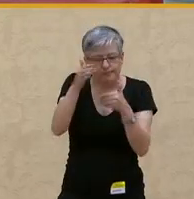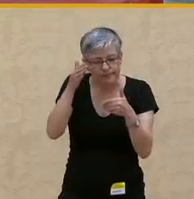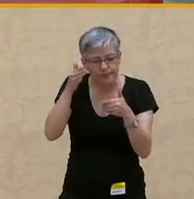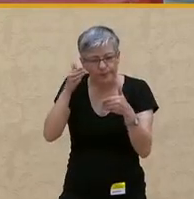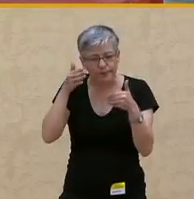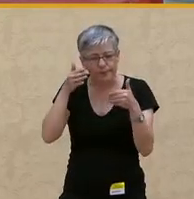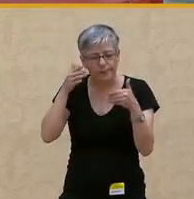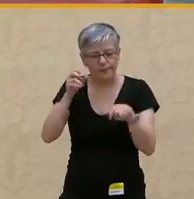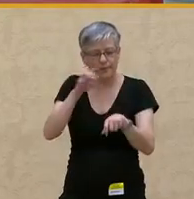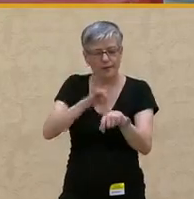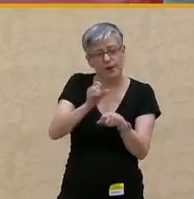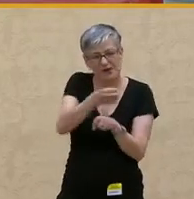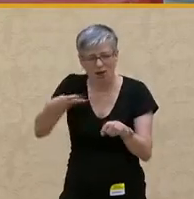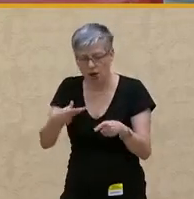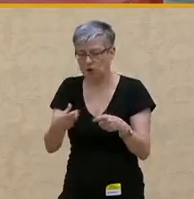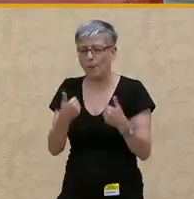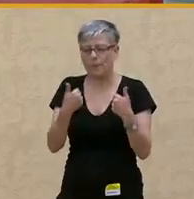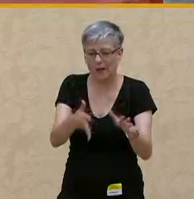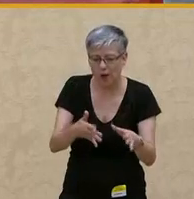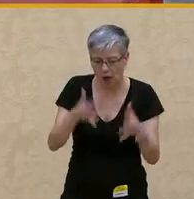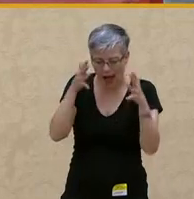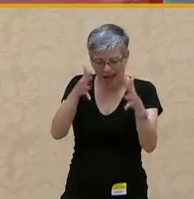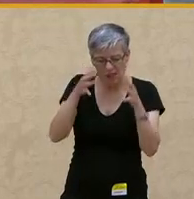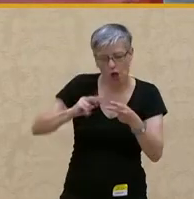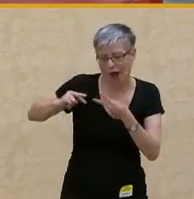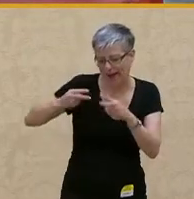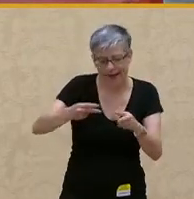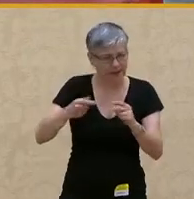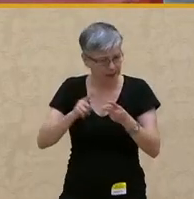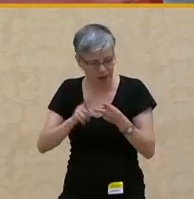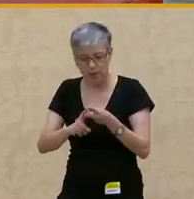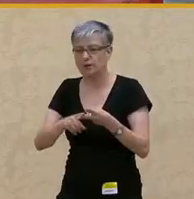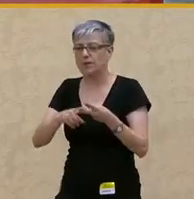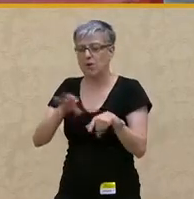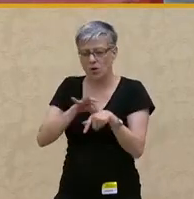de asesoramiento genético, de confirmación diagnóstica, tratamiento, mediación,